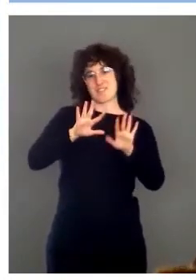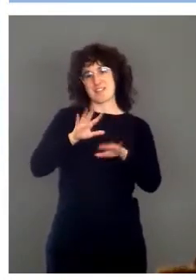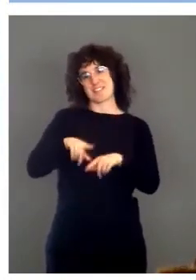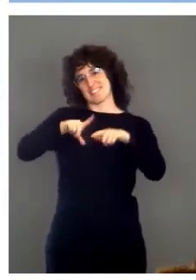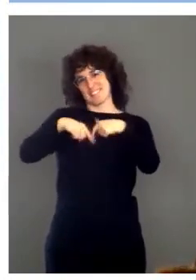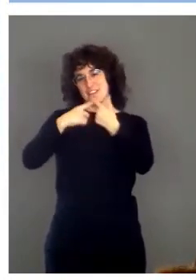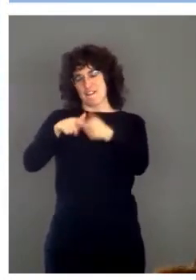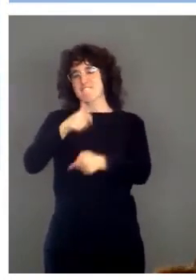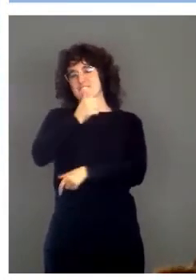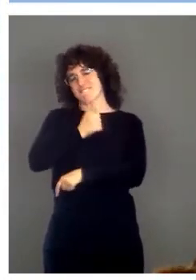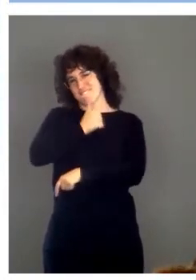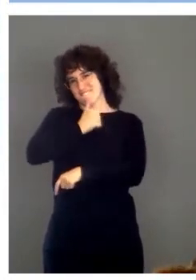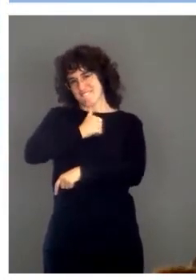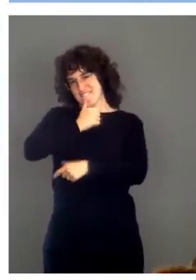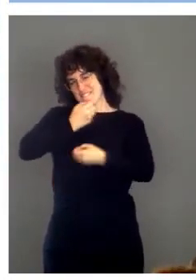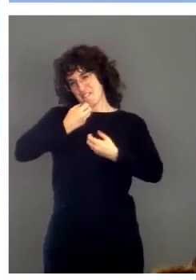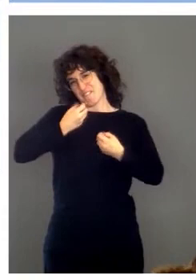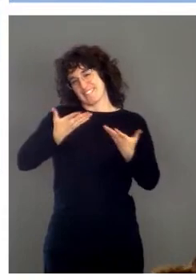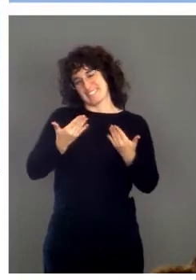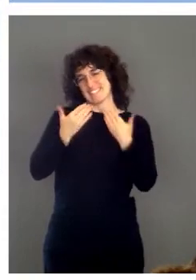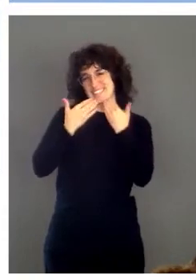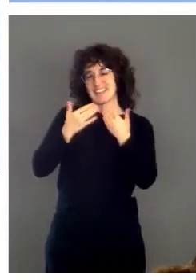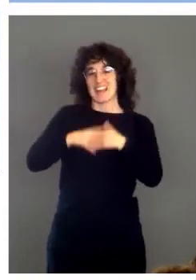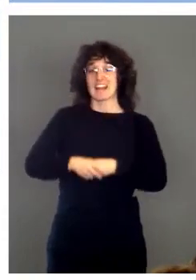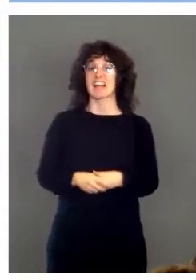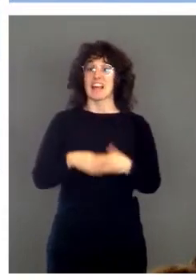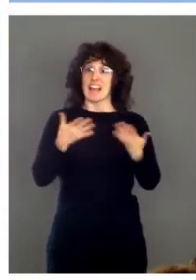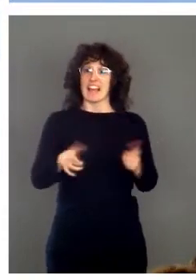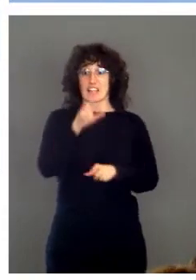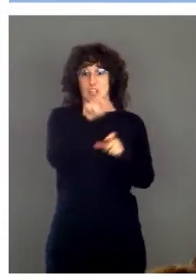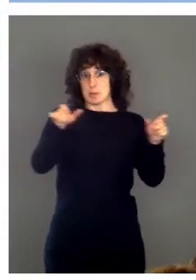dicho esto tan solo un favor a todas las personas galardonadas